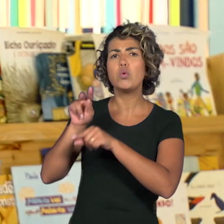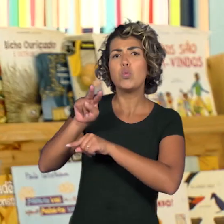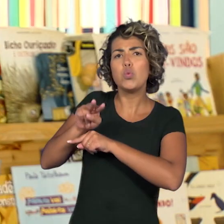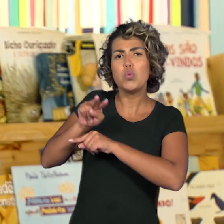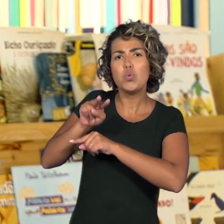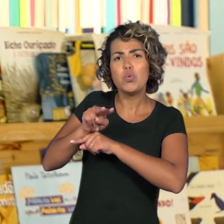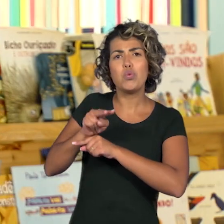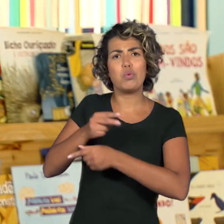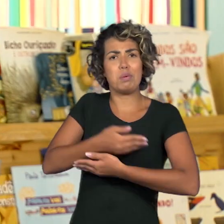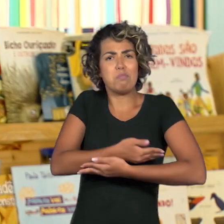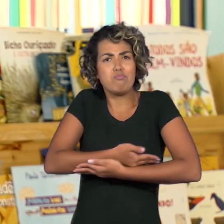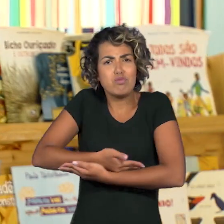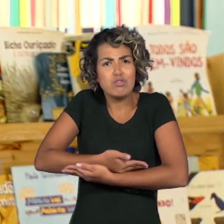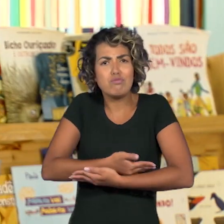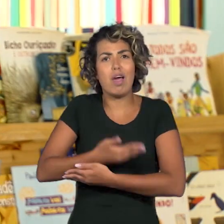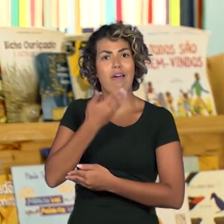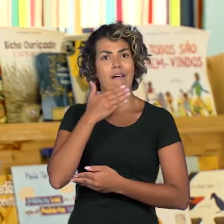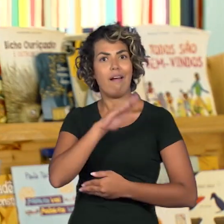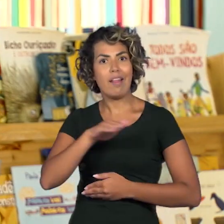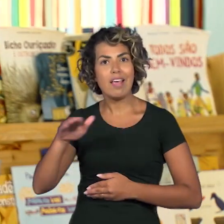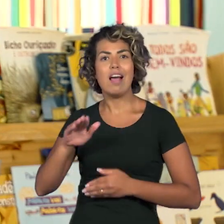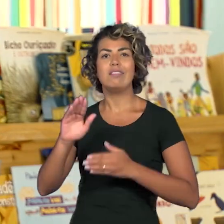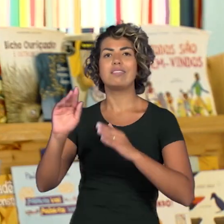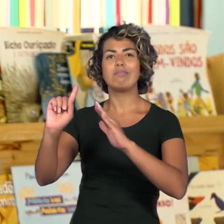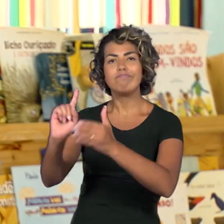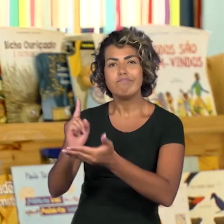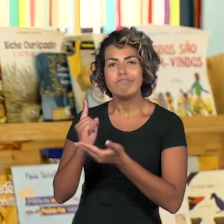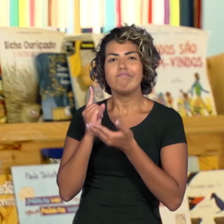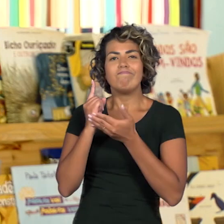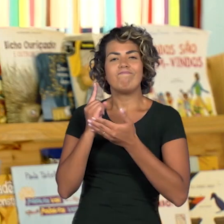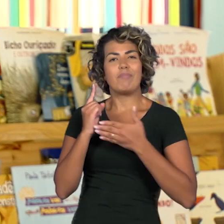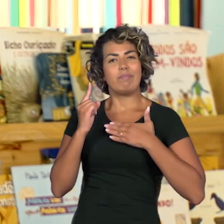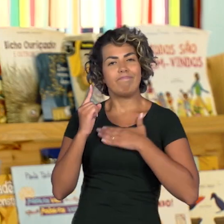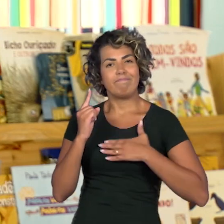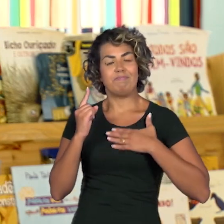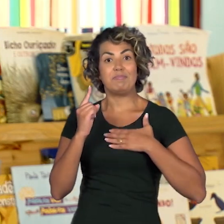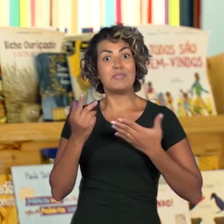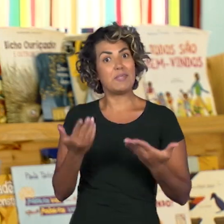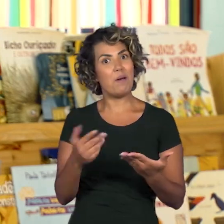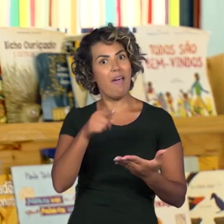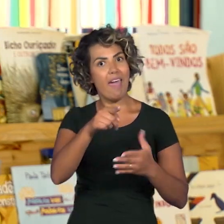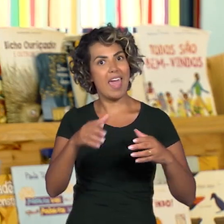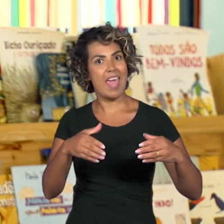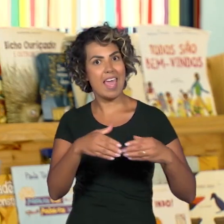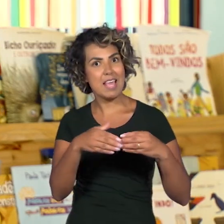AOS FAMILIARES E RESPONSÁVEIS DOS BEBÊS E CRIANÇAS DA NOSSA REDE. MAS, DEMOS CONTA!